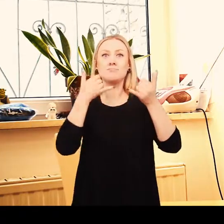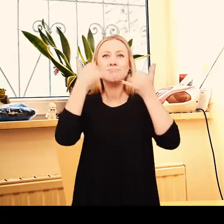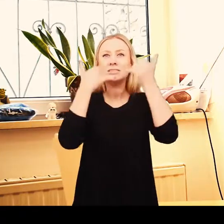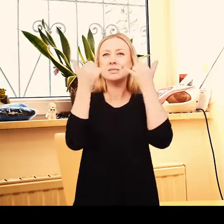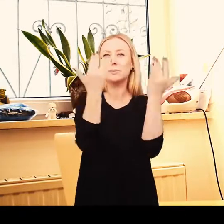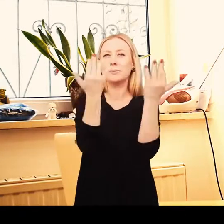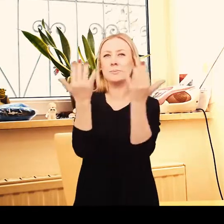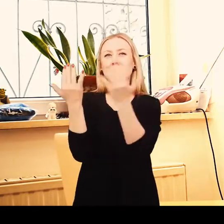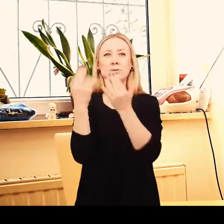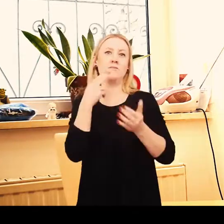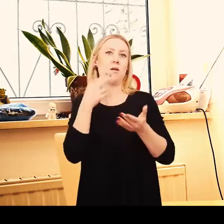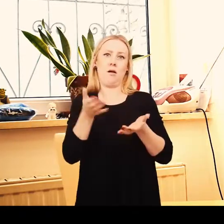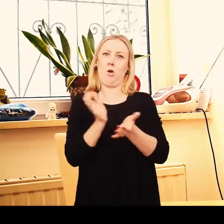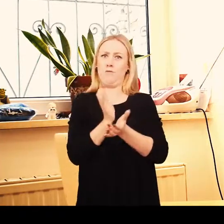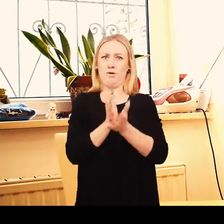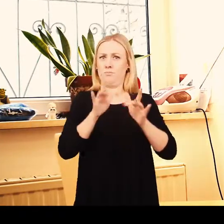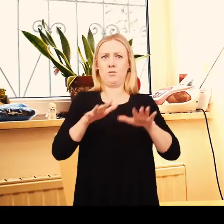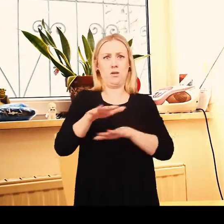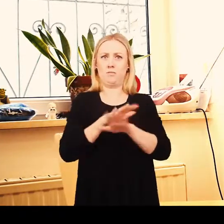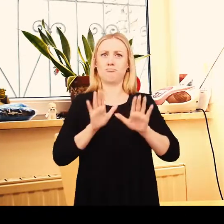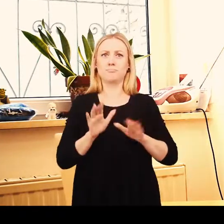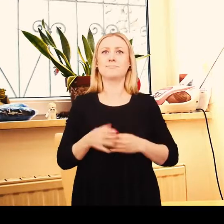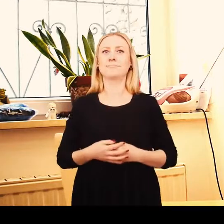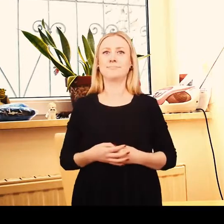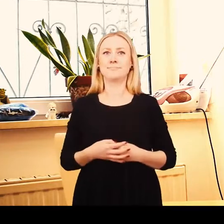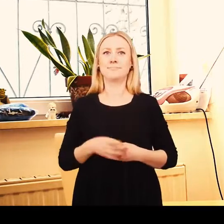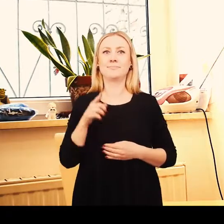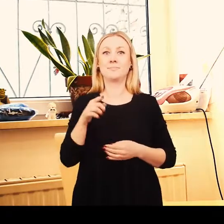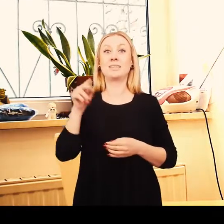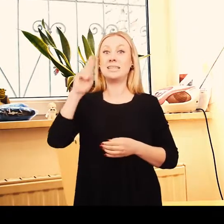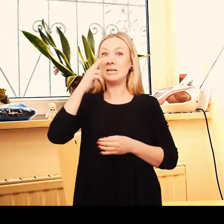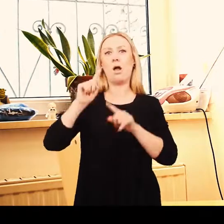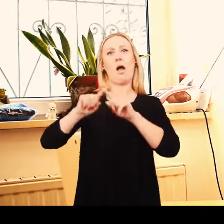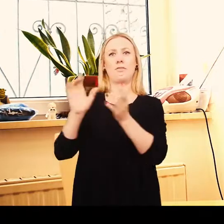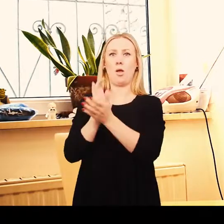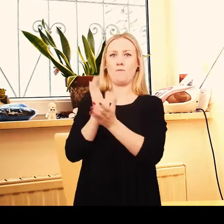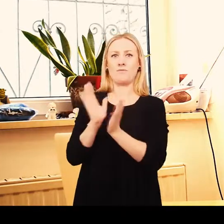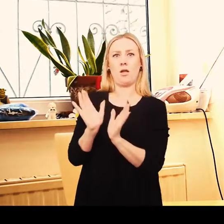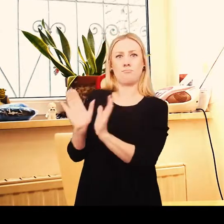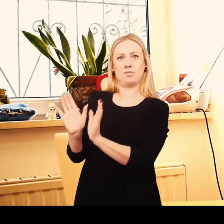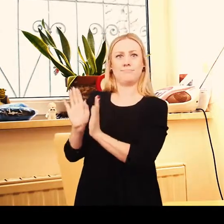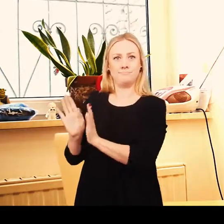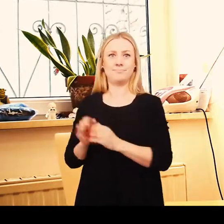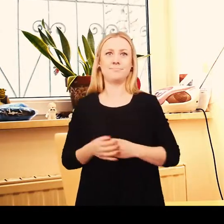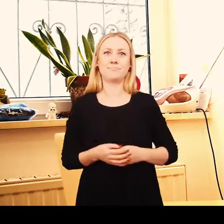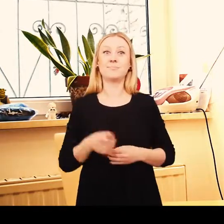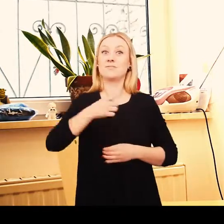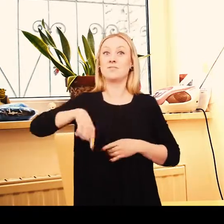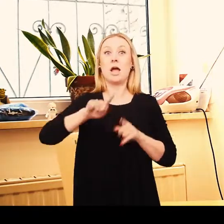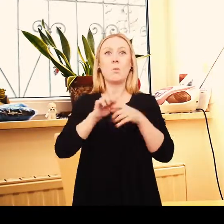oder Pläne für die Telefonakquise usw. Dafür erledigt Nici andere Aufgaben.